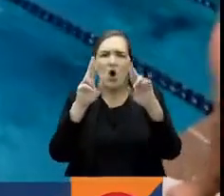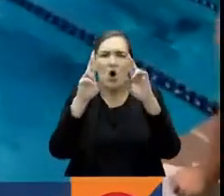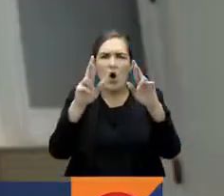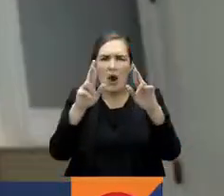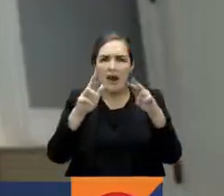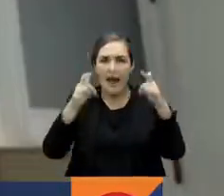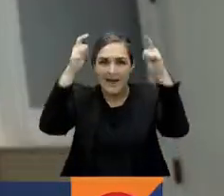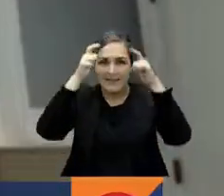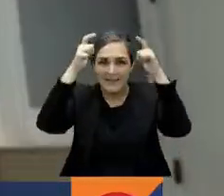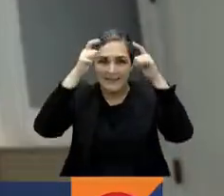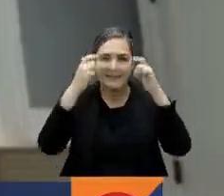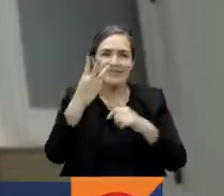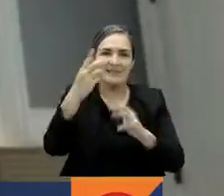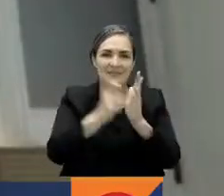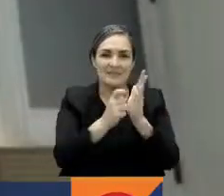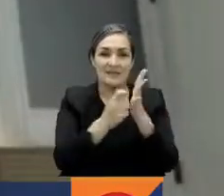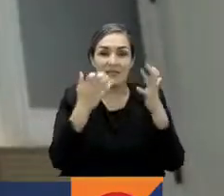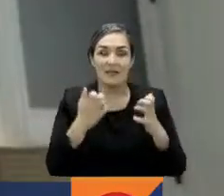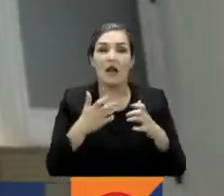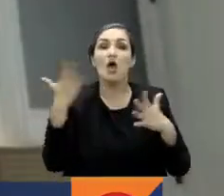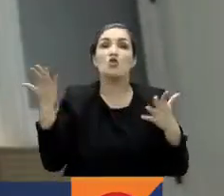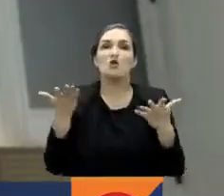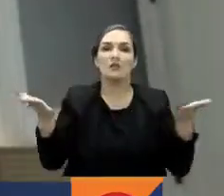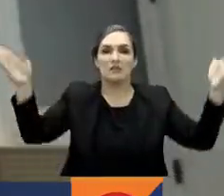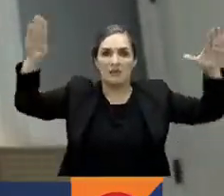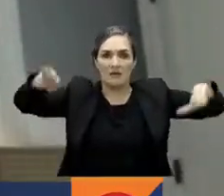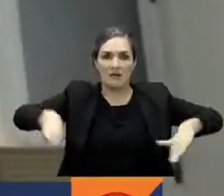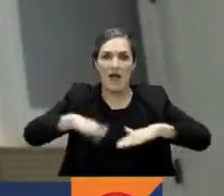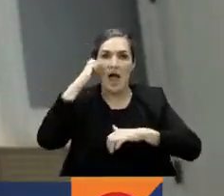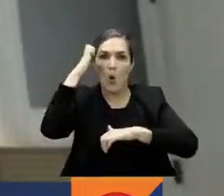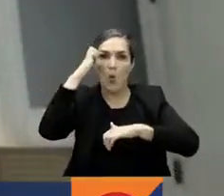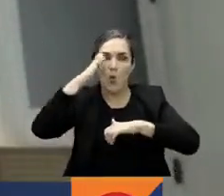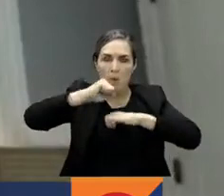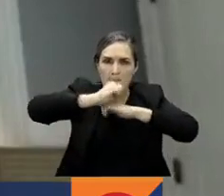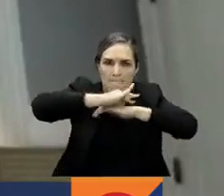ESE GRAN SUEñO. JORGE IVáN SE PROPUSO UNA